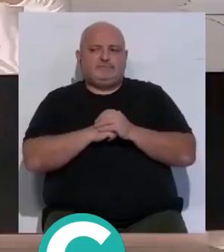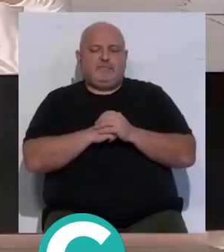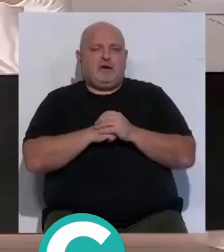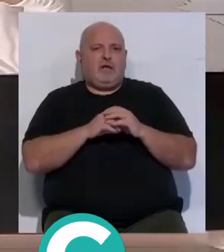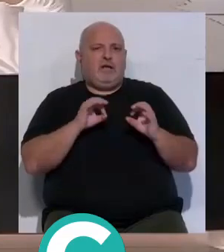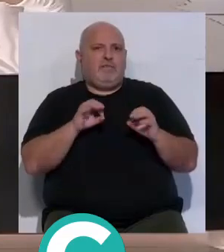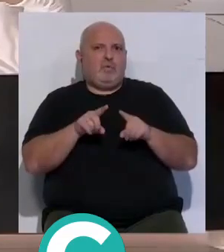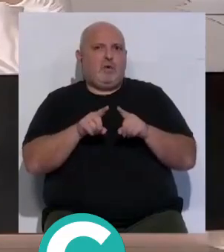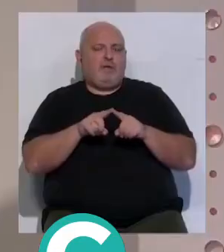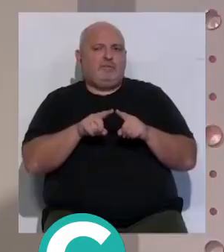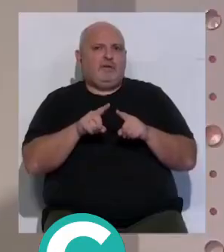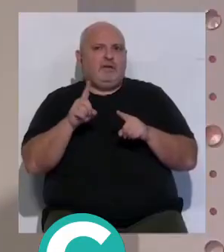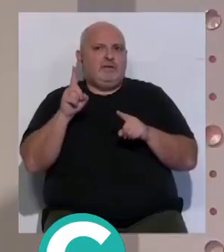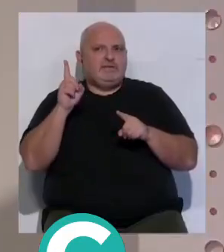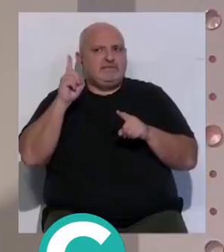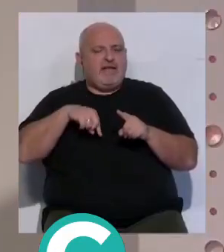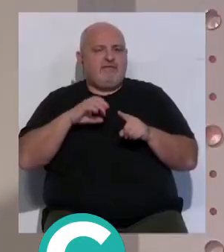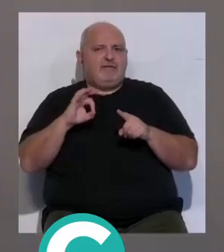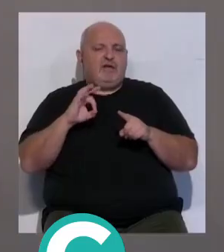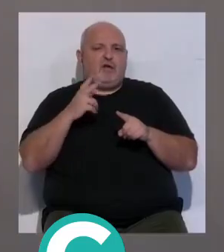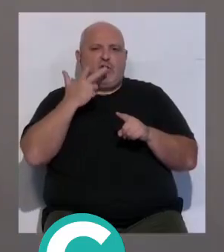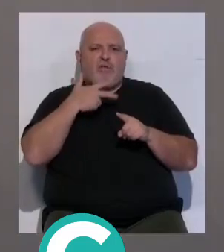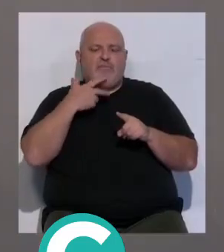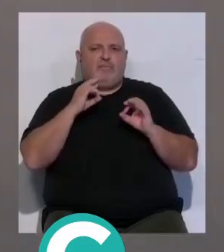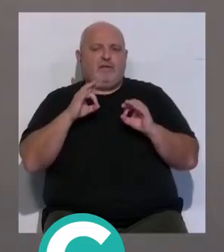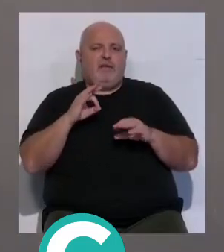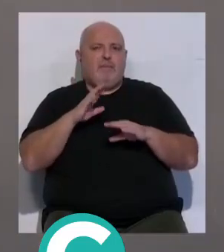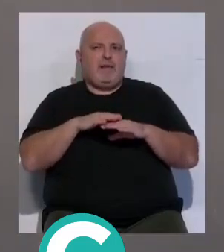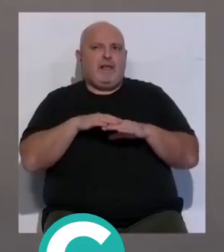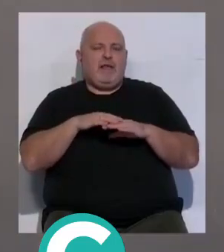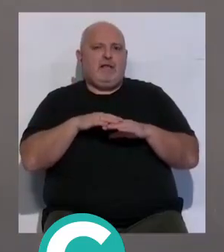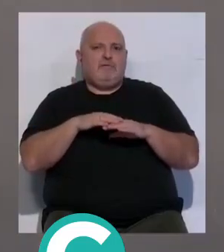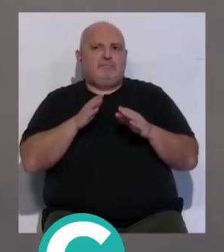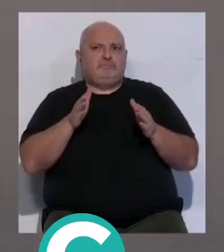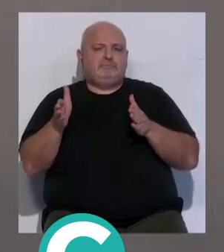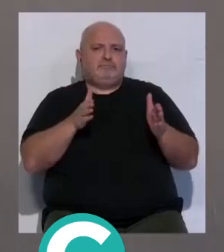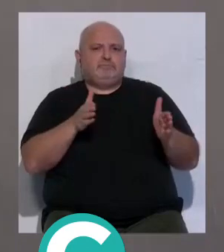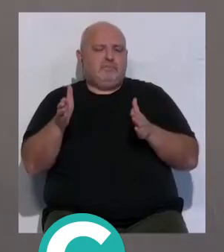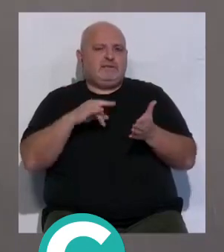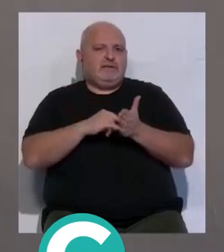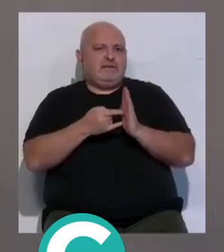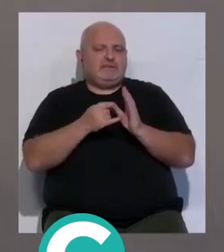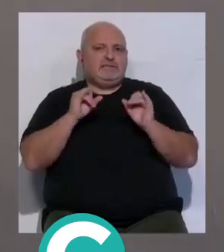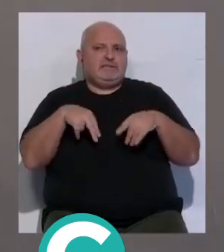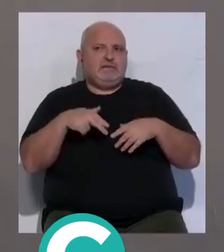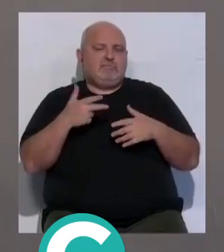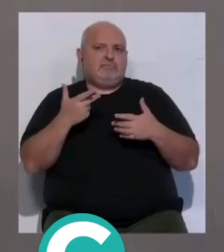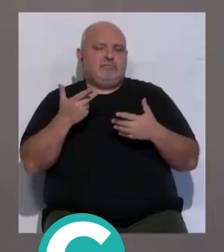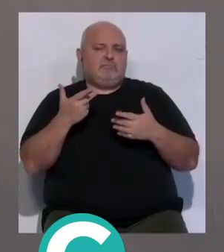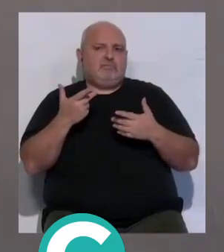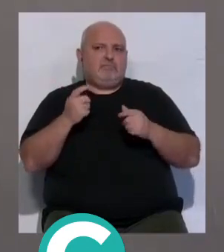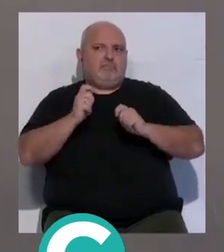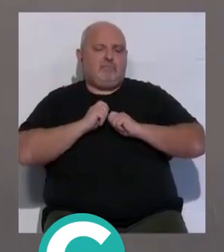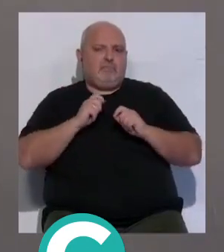prácticamente sea tenga conocimiento para poder variar los sistemas sin que se requebraje lo que